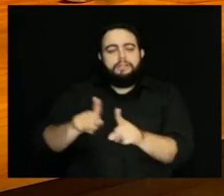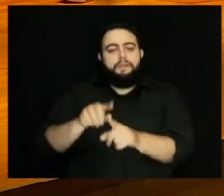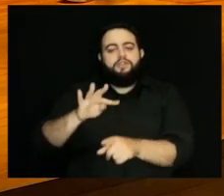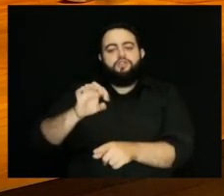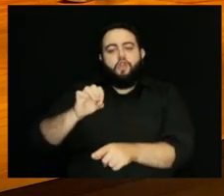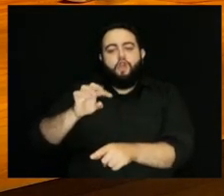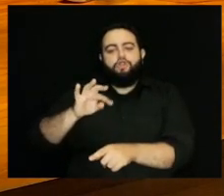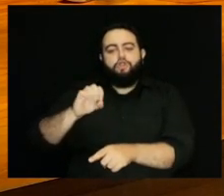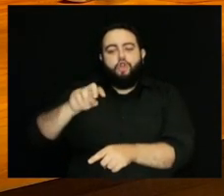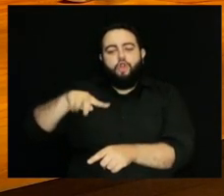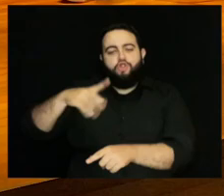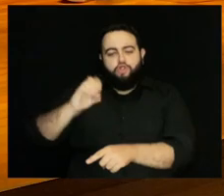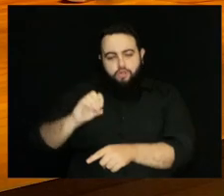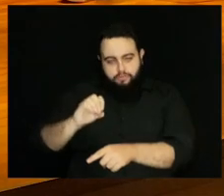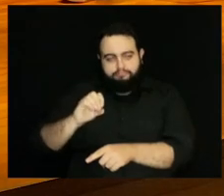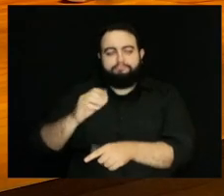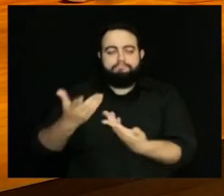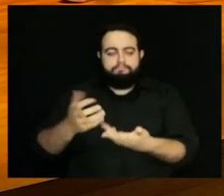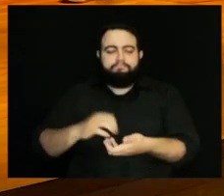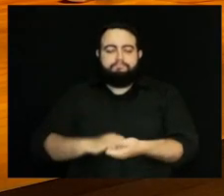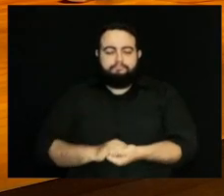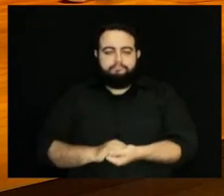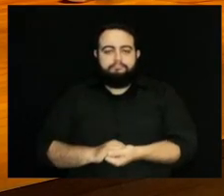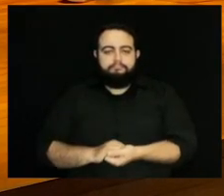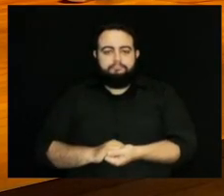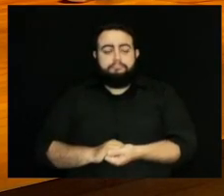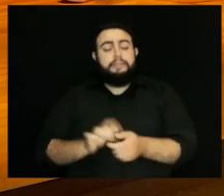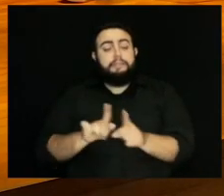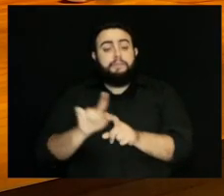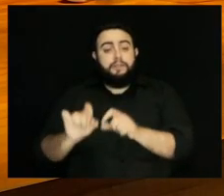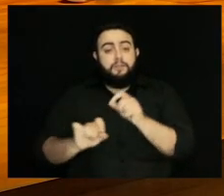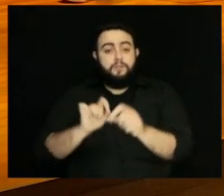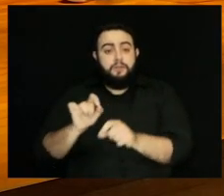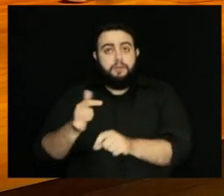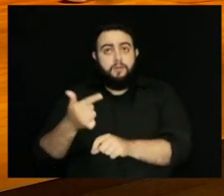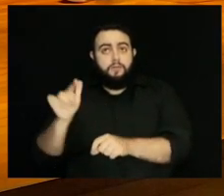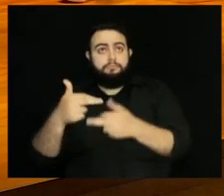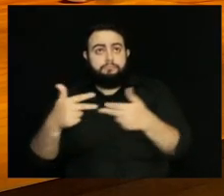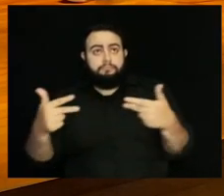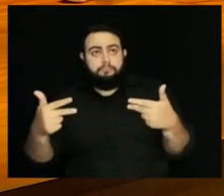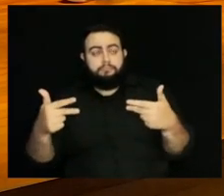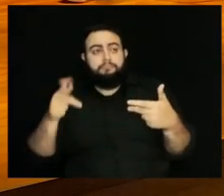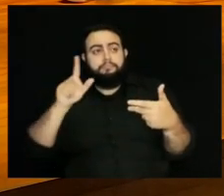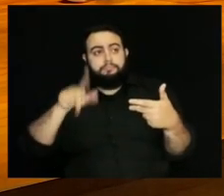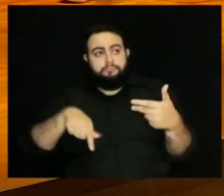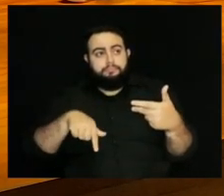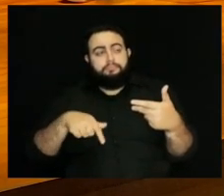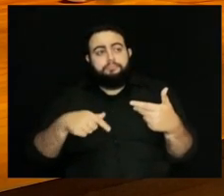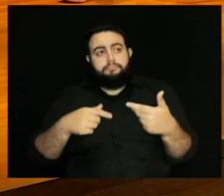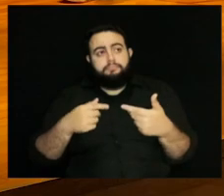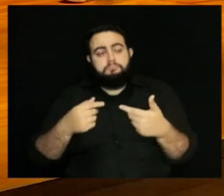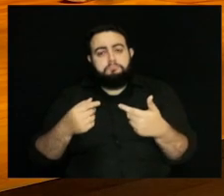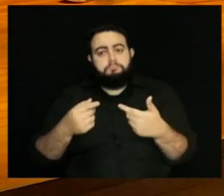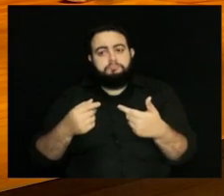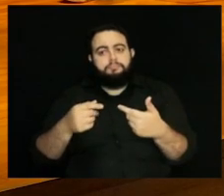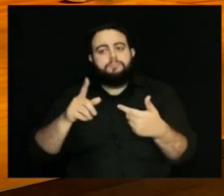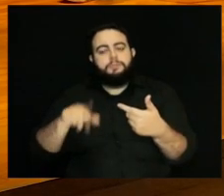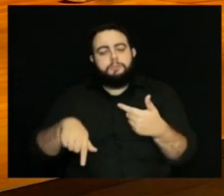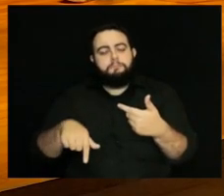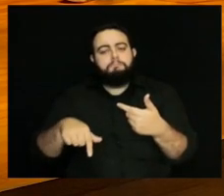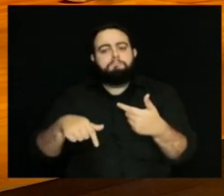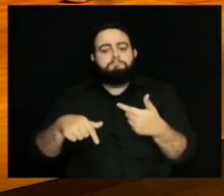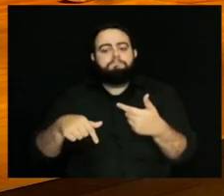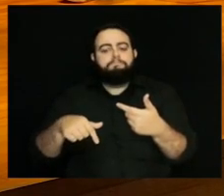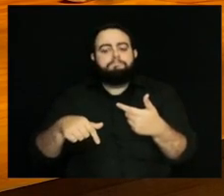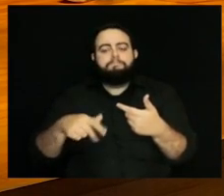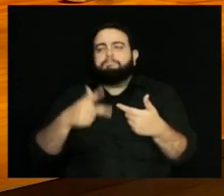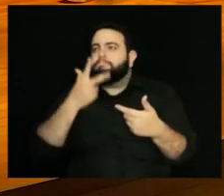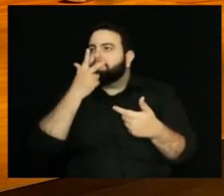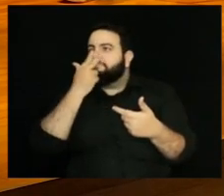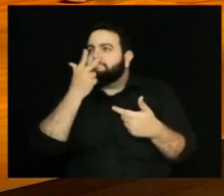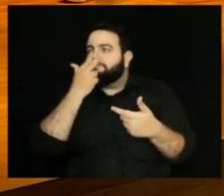disso. E aí é aquela a outra coisa também, daí são outras questões né. Um pouco desse